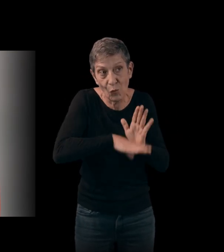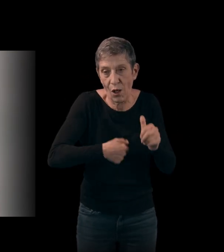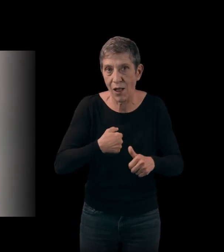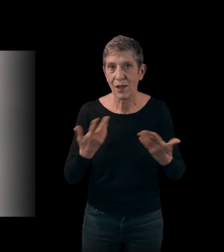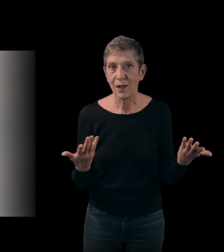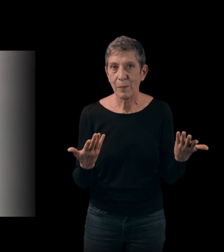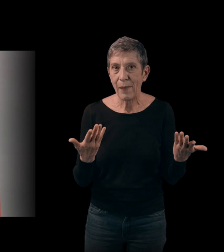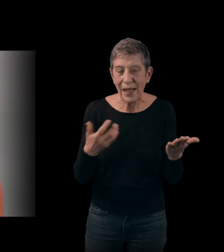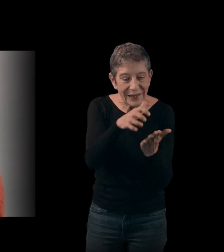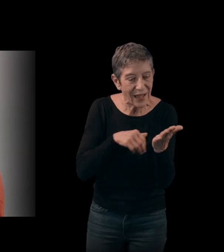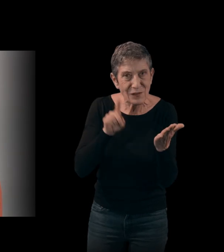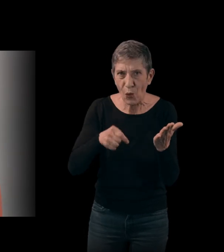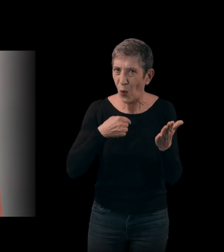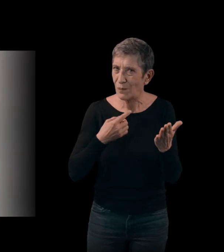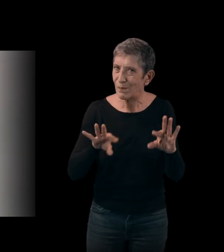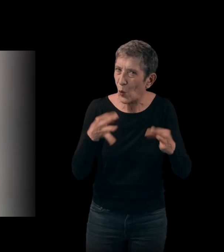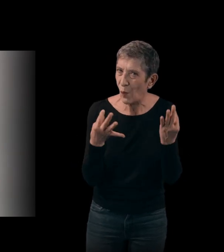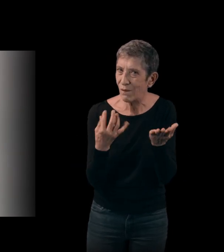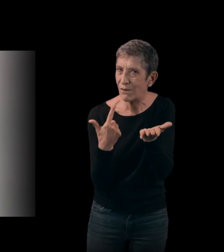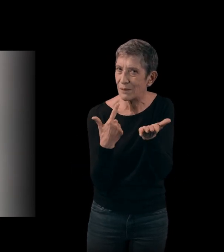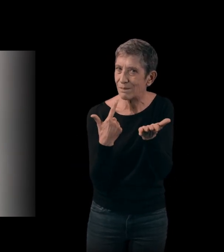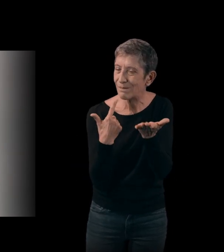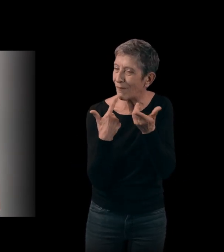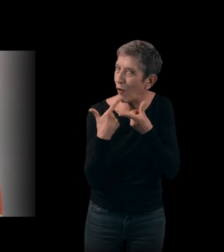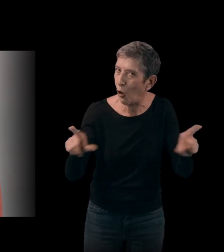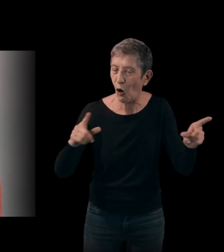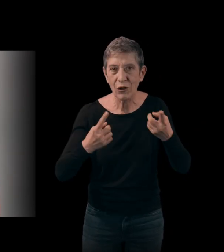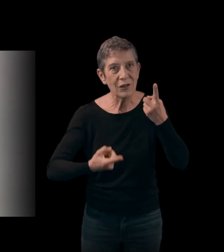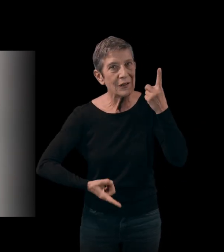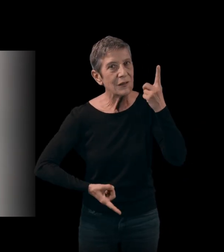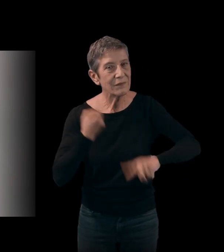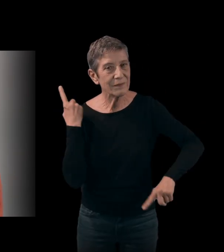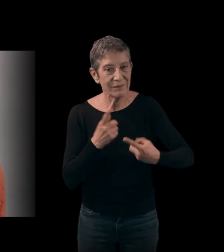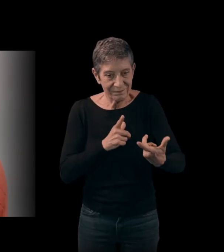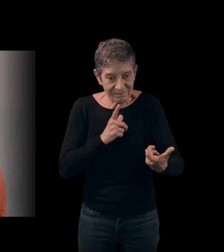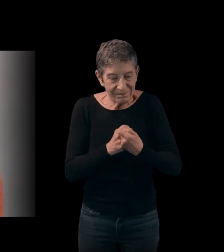langue particulière qui correspondait aux voix, aux émotions qu'on avait vécues et qu'on avait partagées.